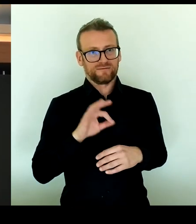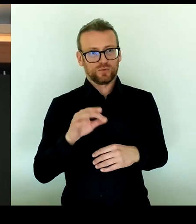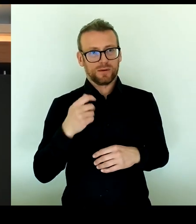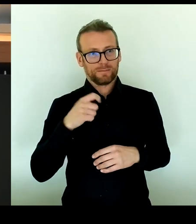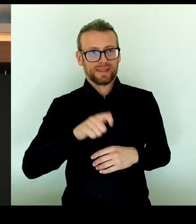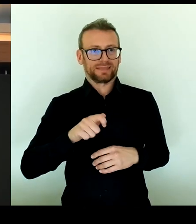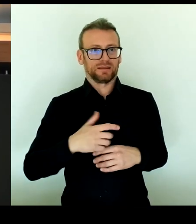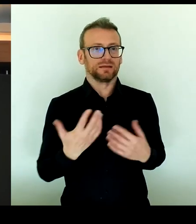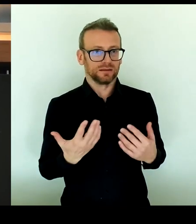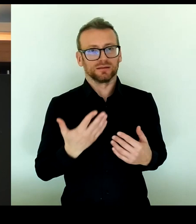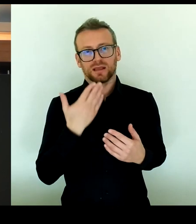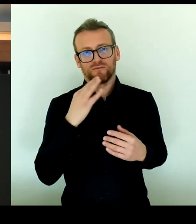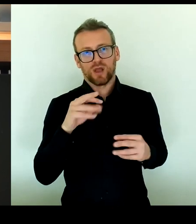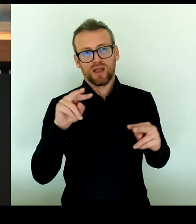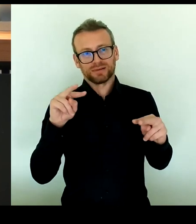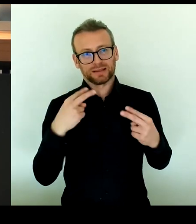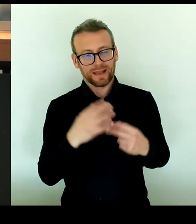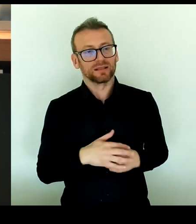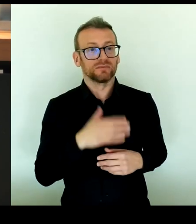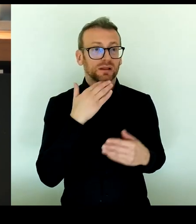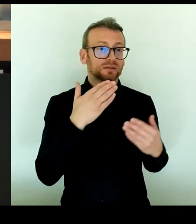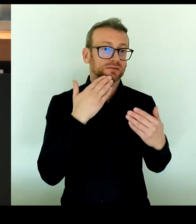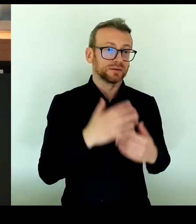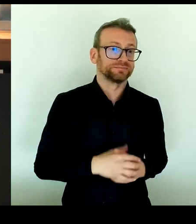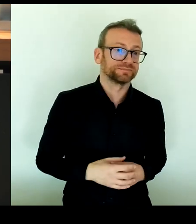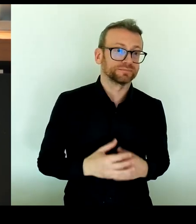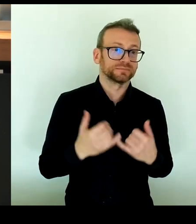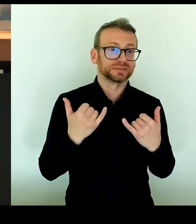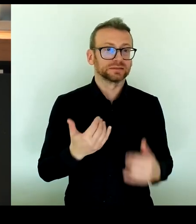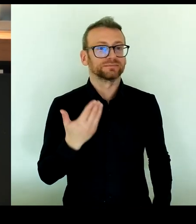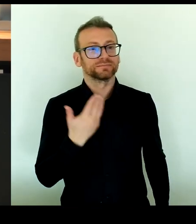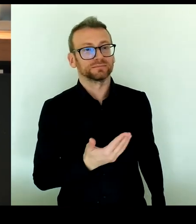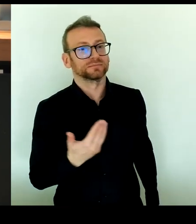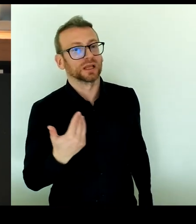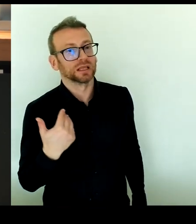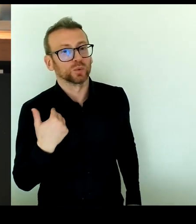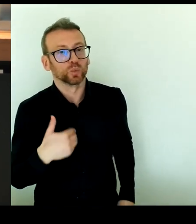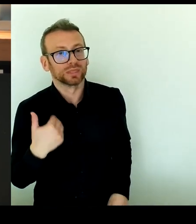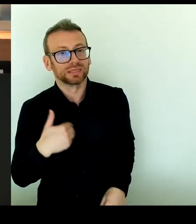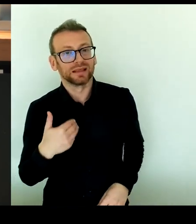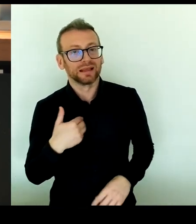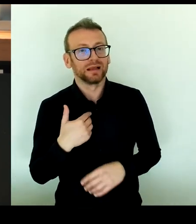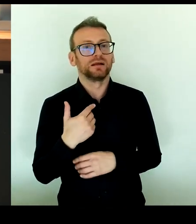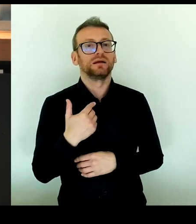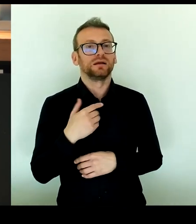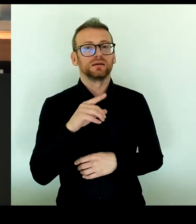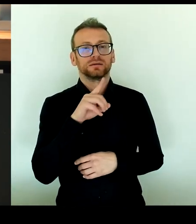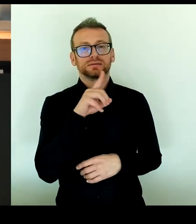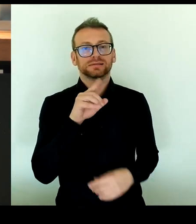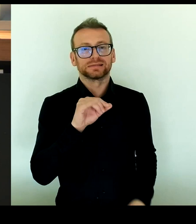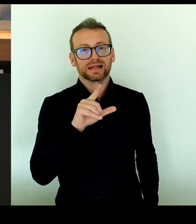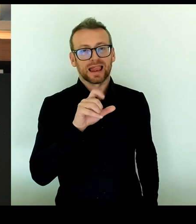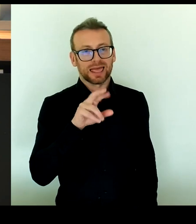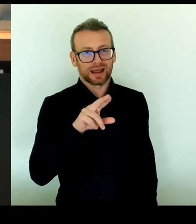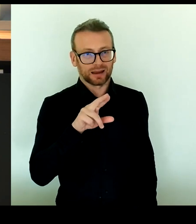Wer den Ausschuss regelmäßig verfolgt, der fragt sich, was Sie hier für ein Spiel spielen, im Ausschuss.